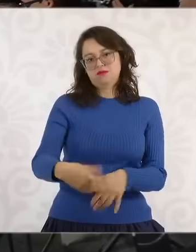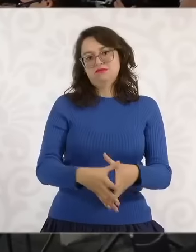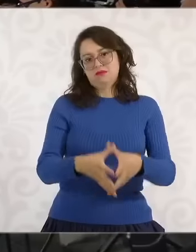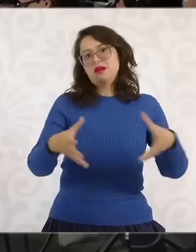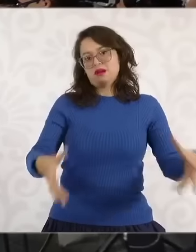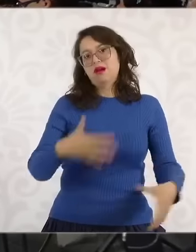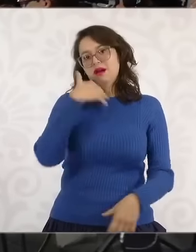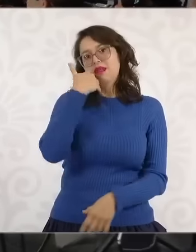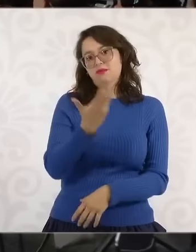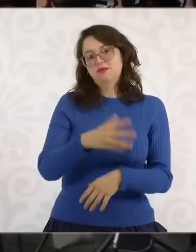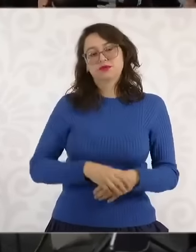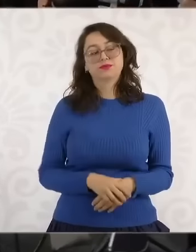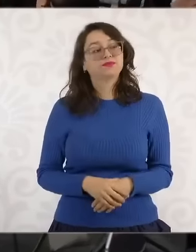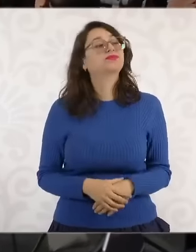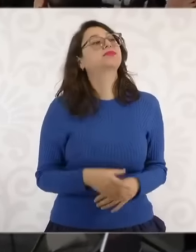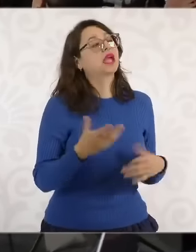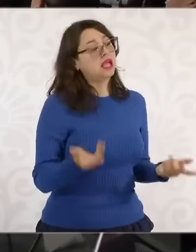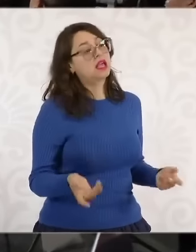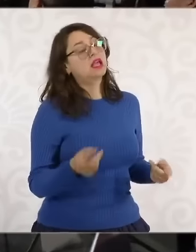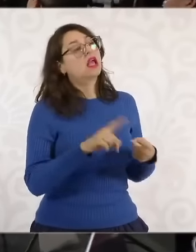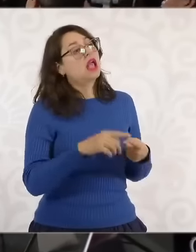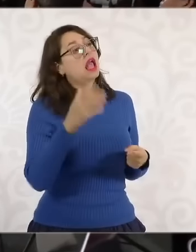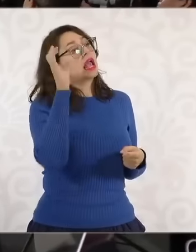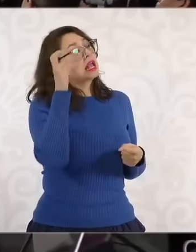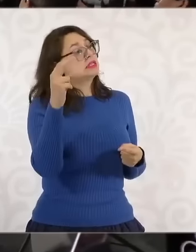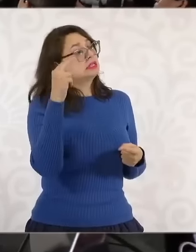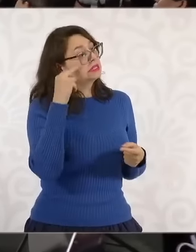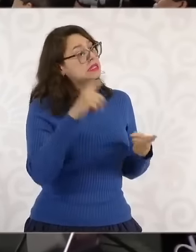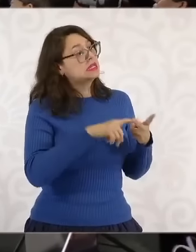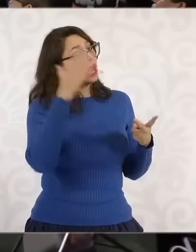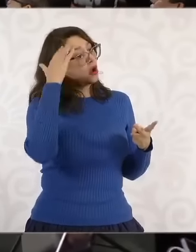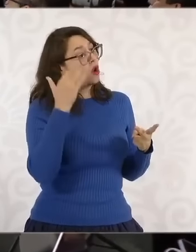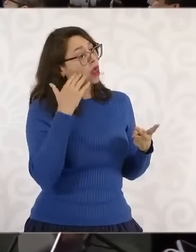que menciona China y especialmente Corea del Sur, ¿se buscaría un tratado o un acuerdo comercial?